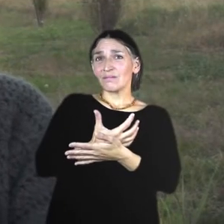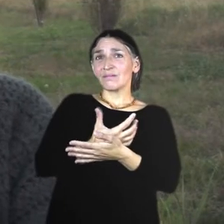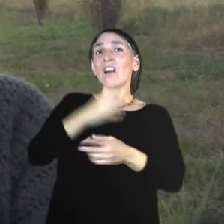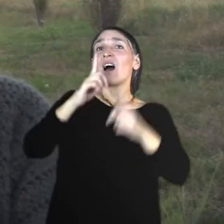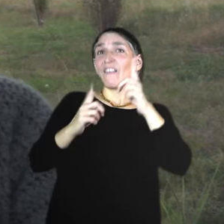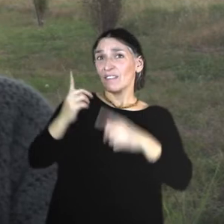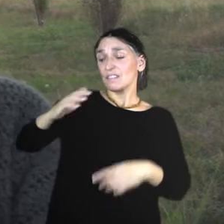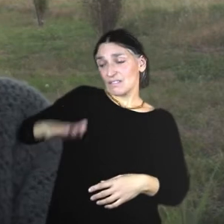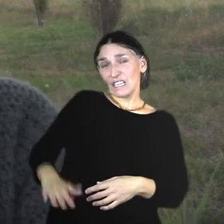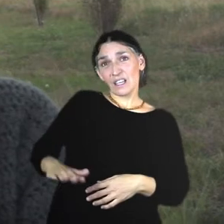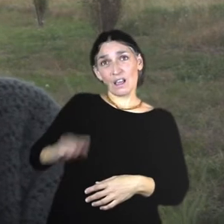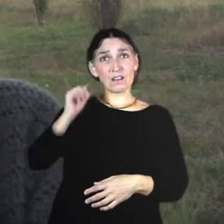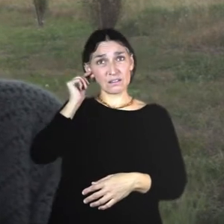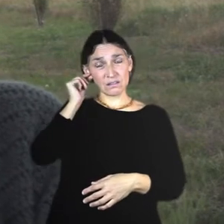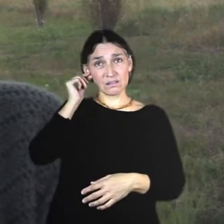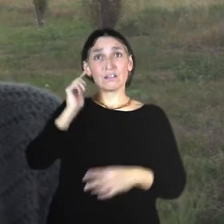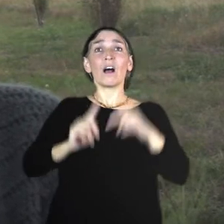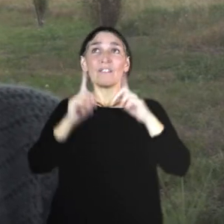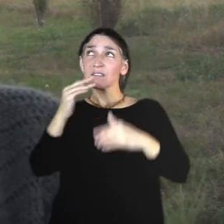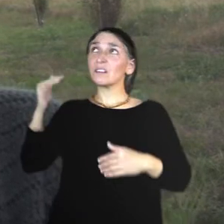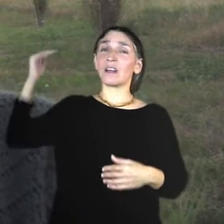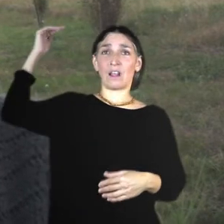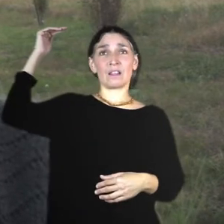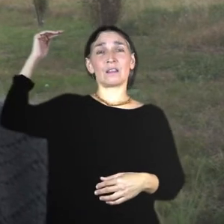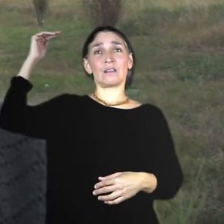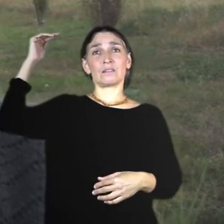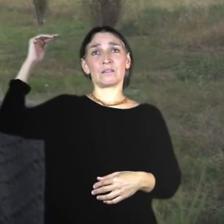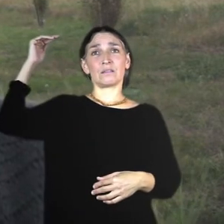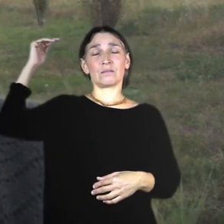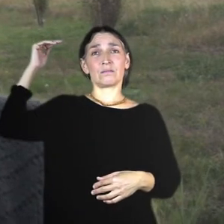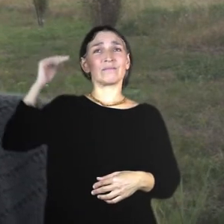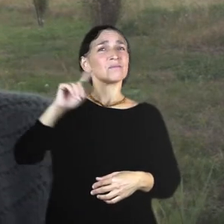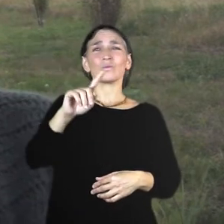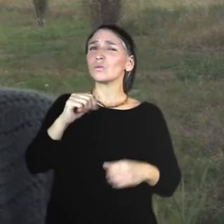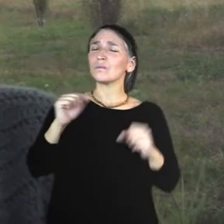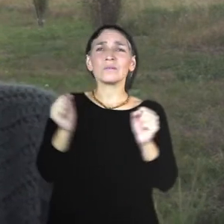a veces cuando éramos niñas, a veces de grandes. No tengas miedo,